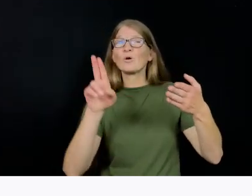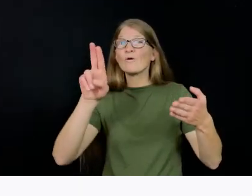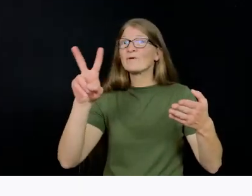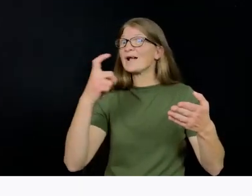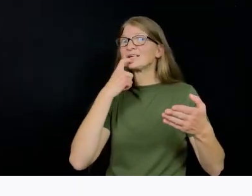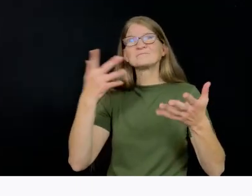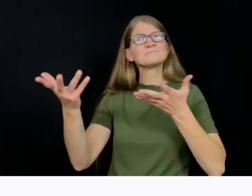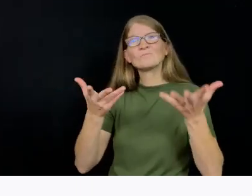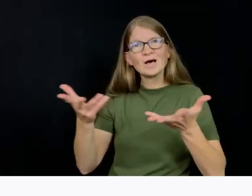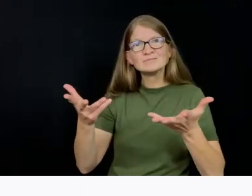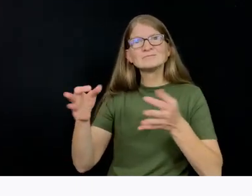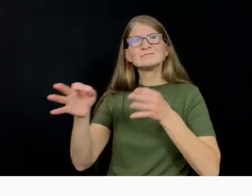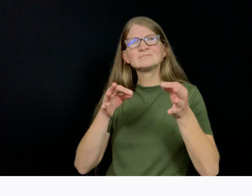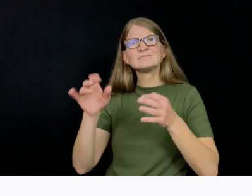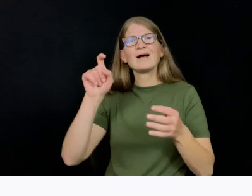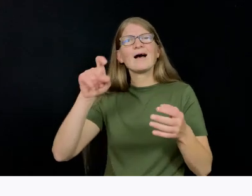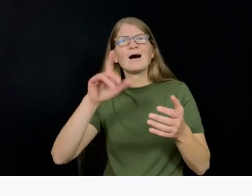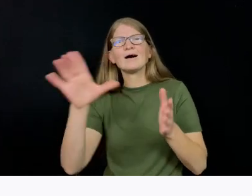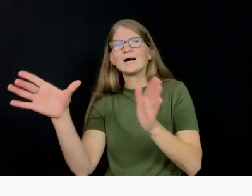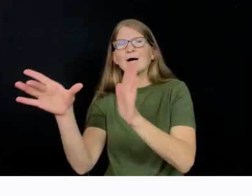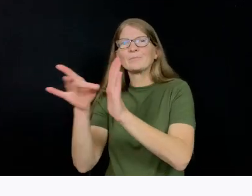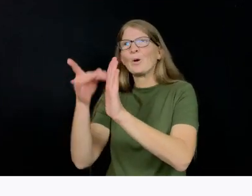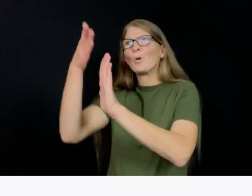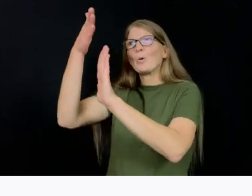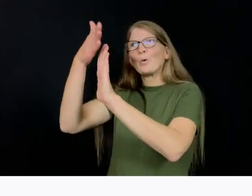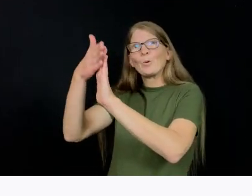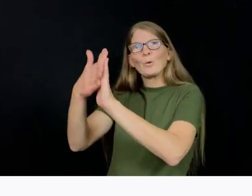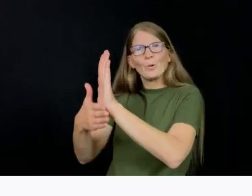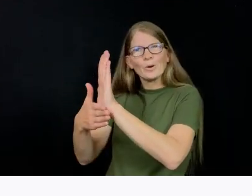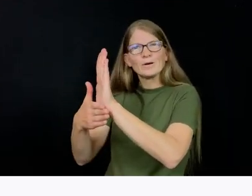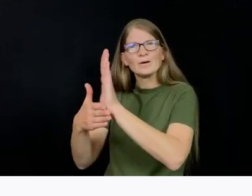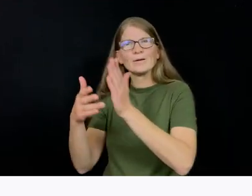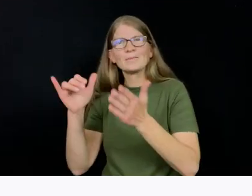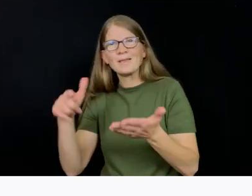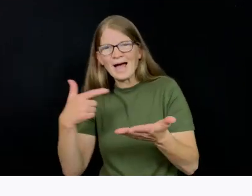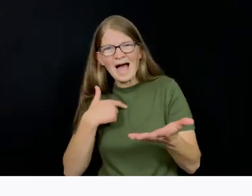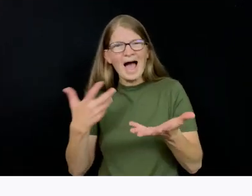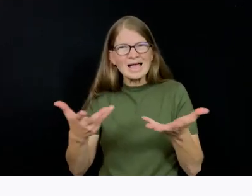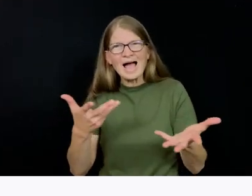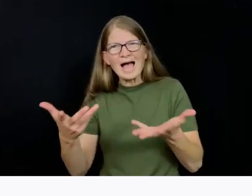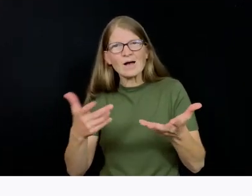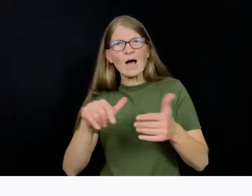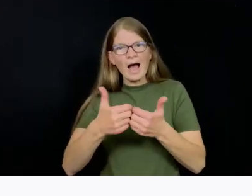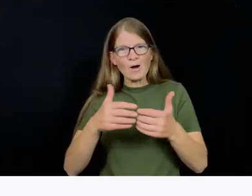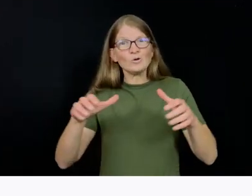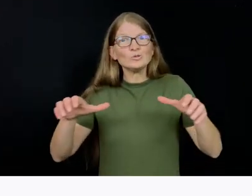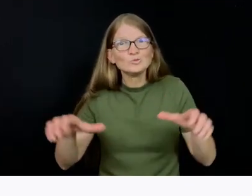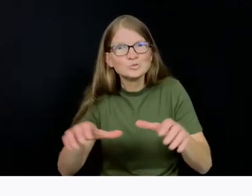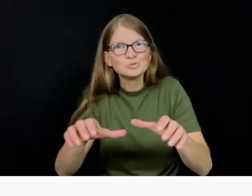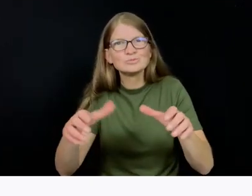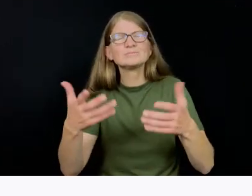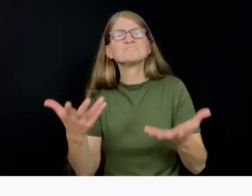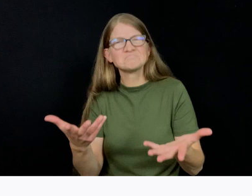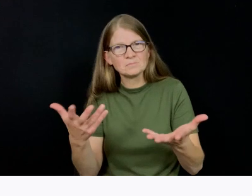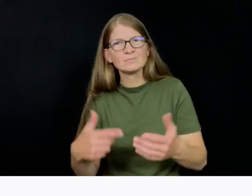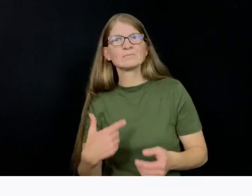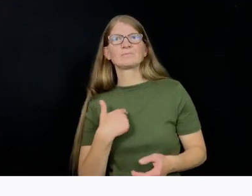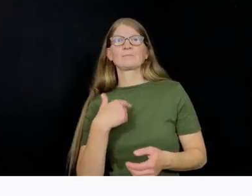لكن لا شيء من هذا يساعد حقًا الشخص العادي في اتخاذ إجراء يمكن لخوارزميتنا الجديدة تكبير مقطع محدّد